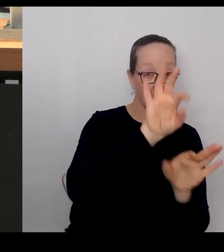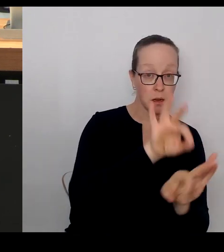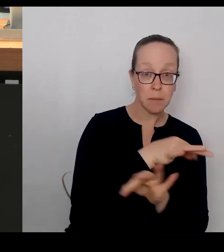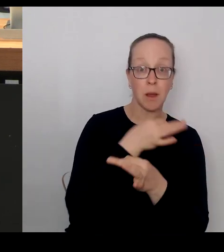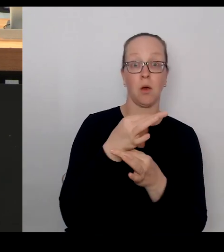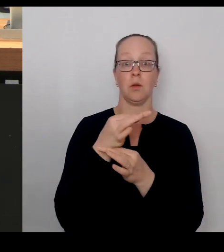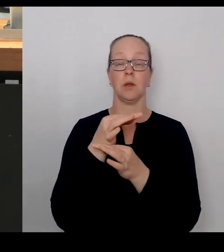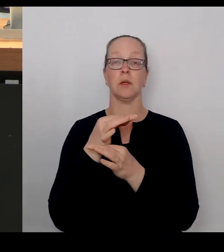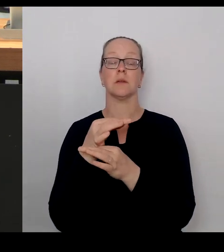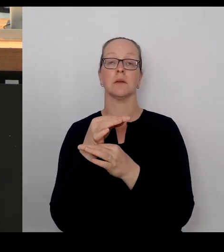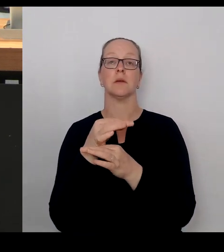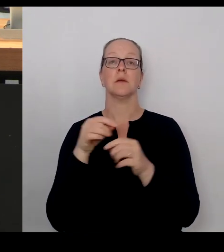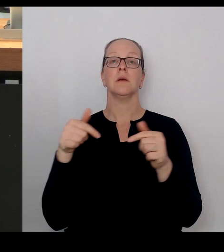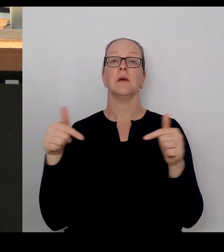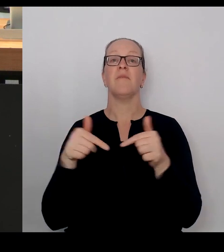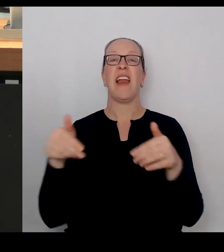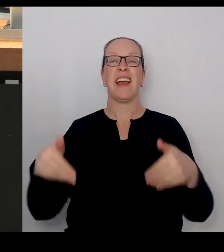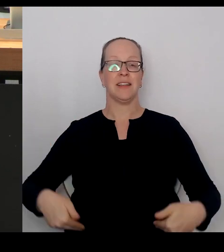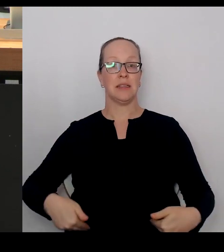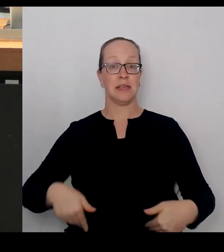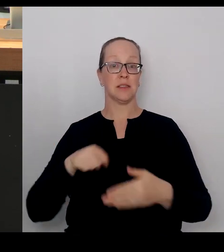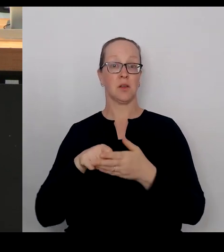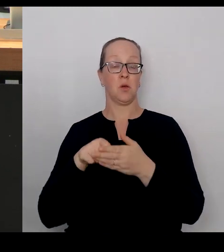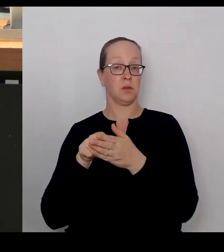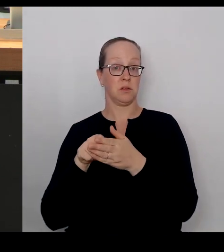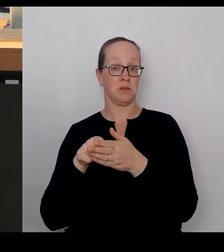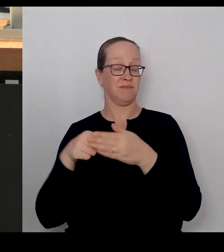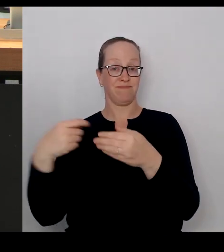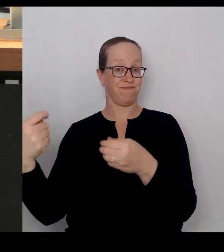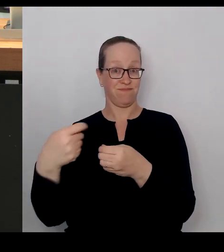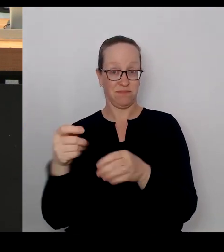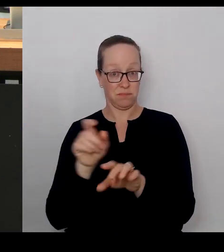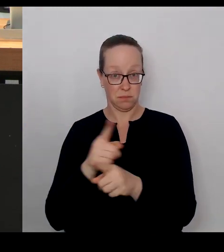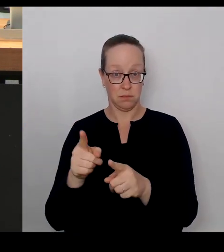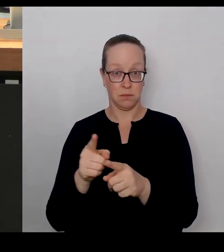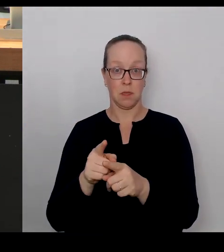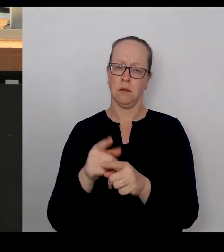Faden einer funktionierenden Verwaltung. Also schauen Sie lieber auf Berlin als auf den Bund.